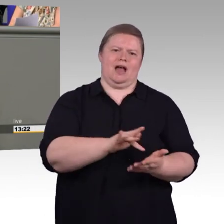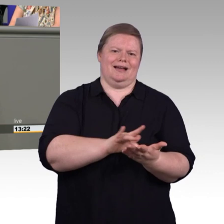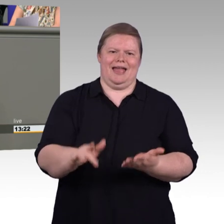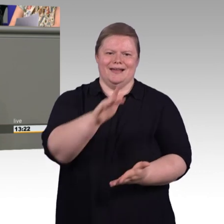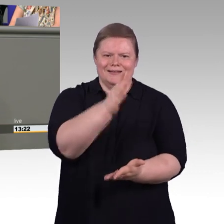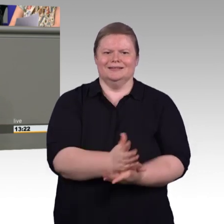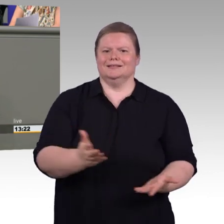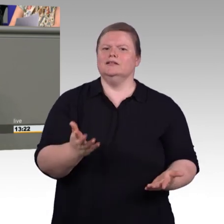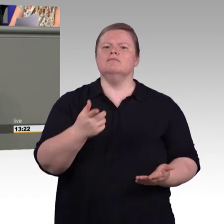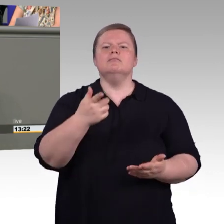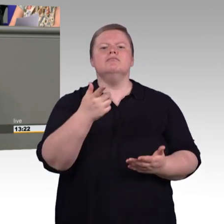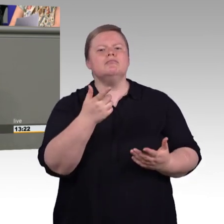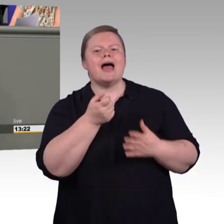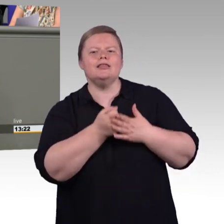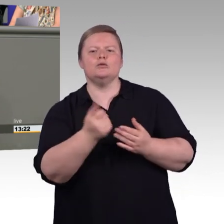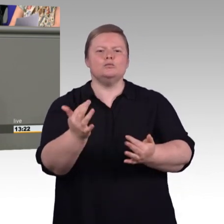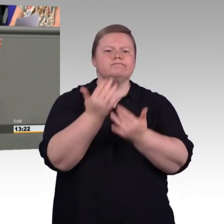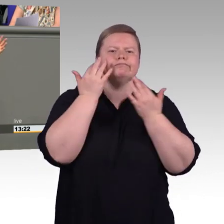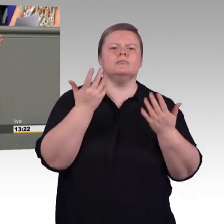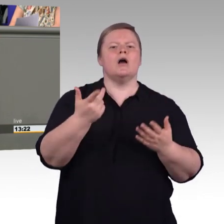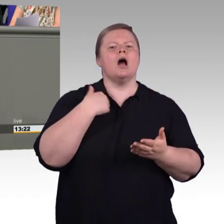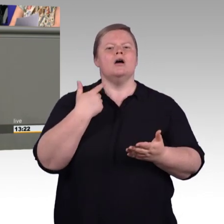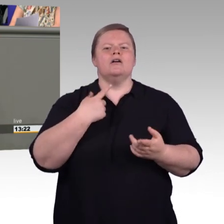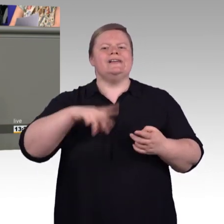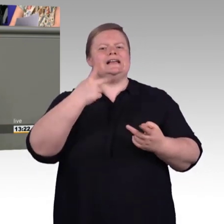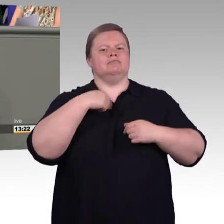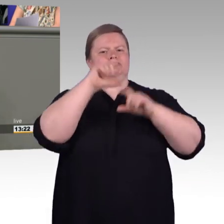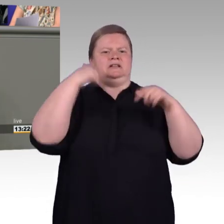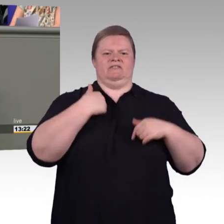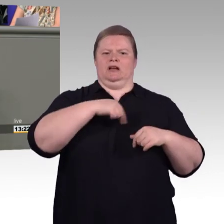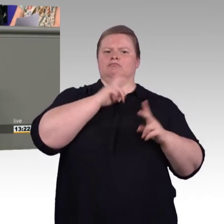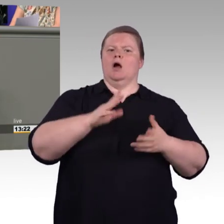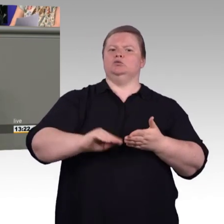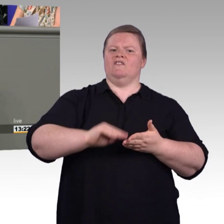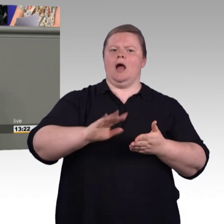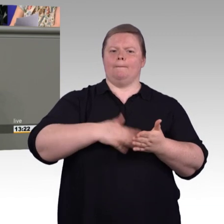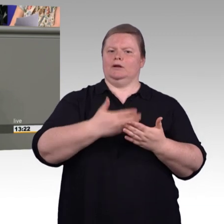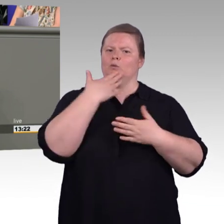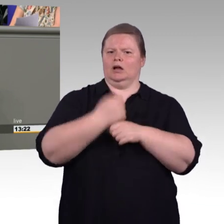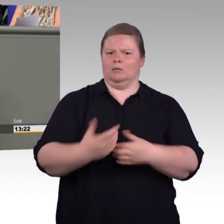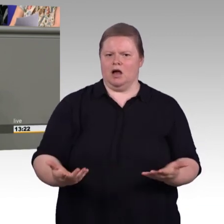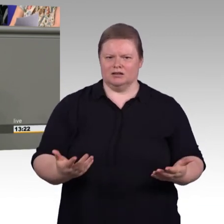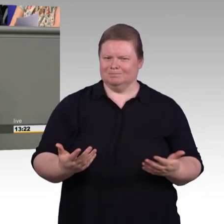gesetzte Verfahren abschließen. Wir freuen uns aber schon auf Ihr Signal, dass Sie dann diesem Antrag hoffentlich zustimmen